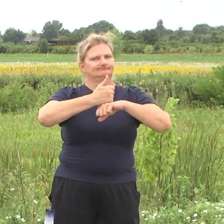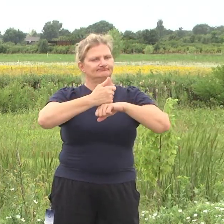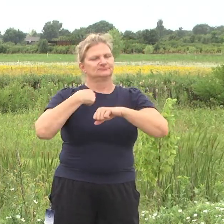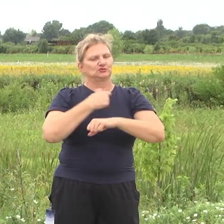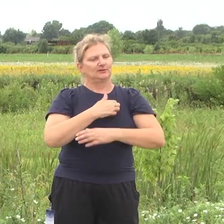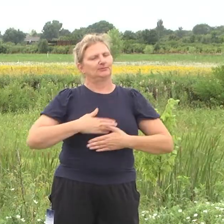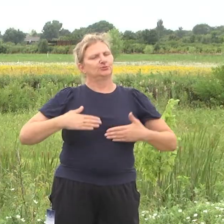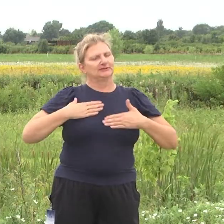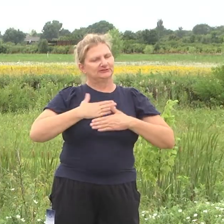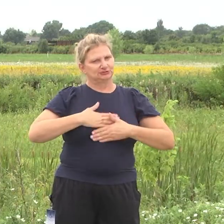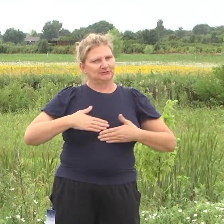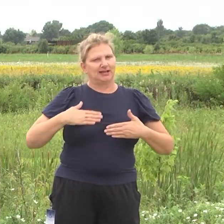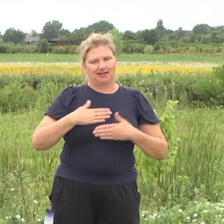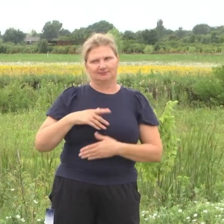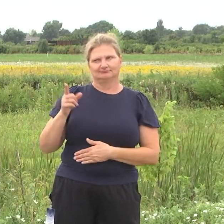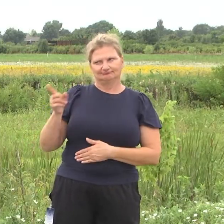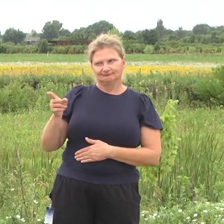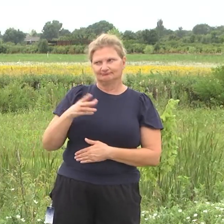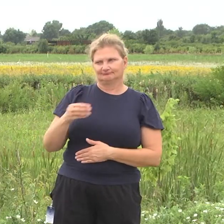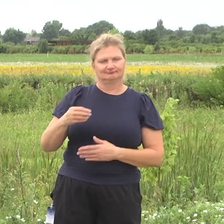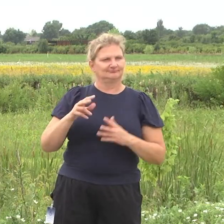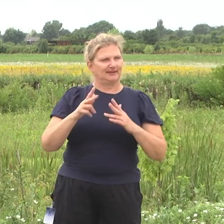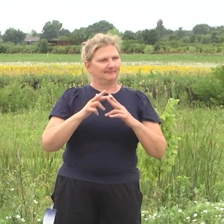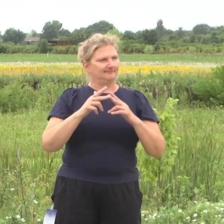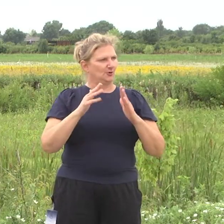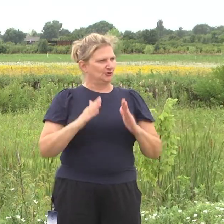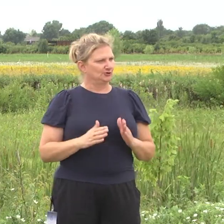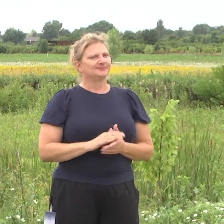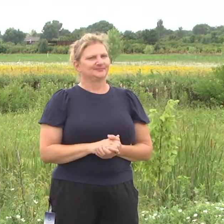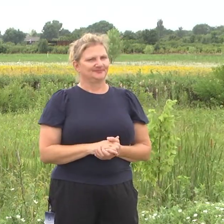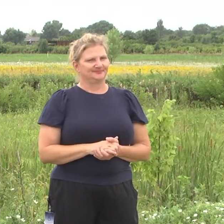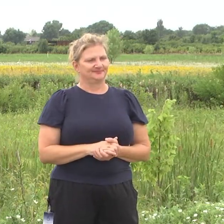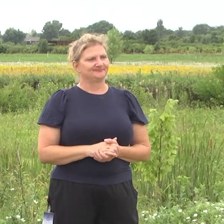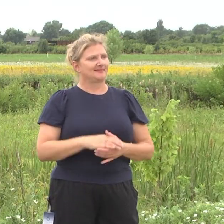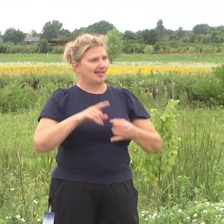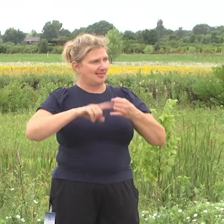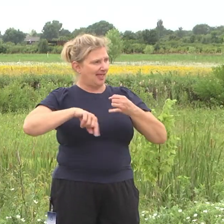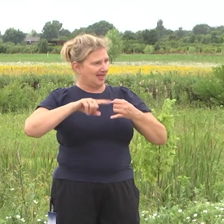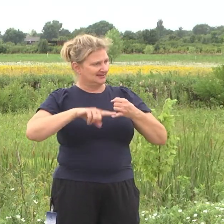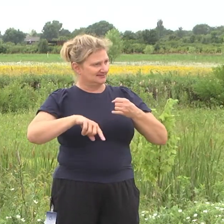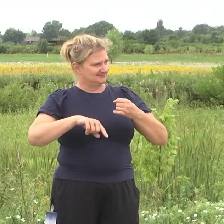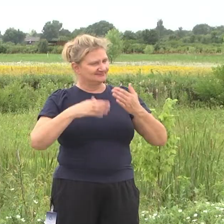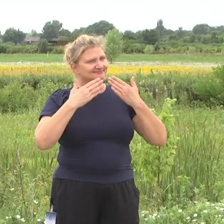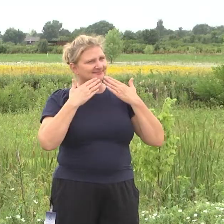apreciamos su colaboración. Y por último, me gustaría extender un sincero agradecimiento a la ciudad de